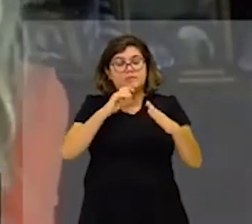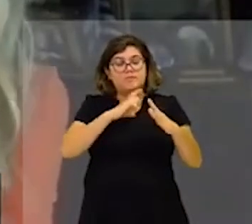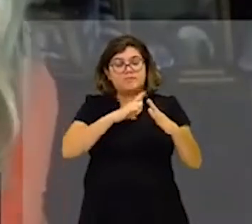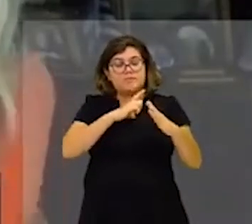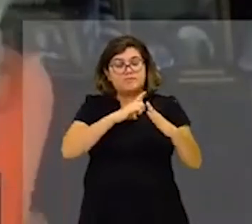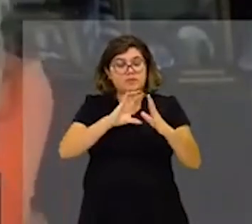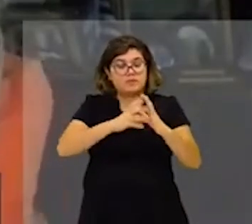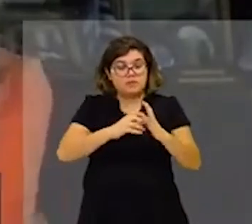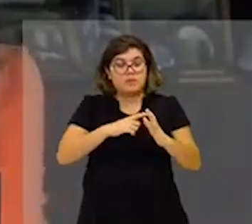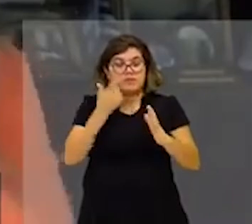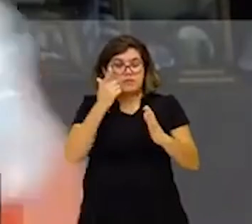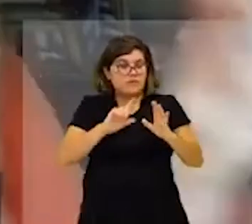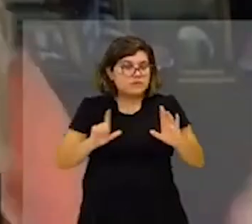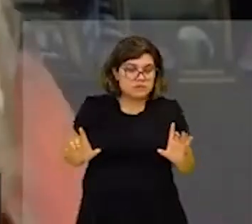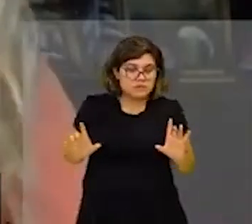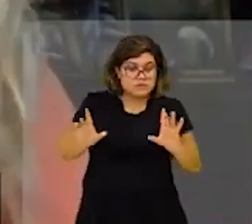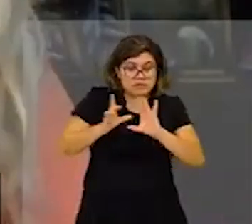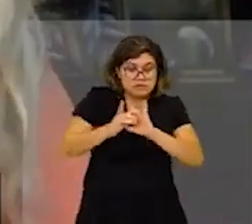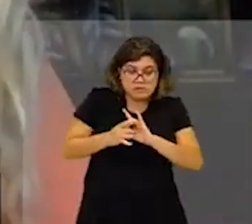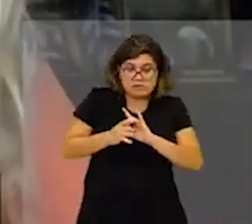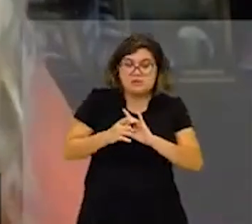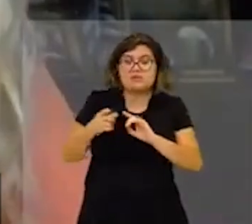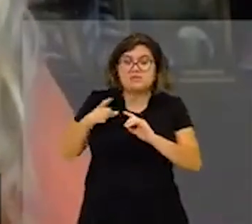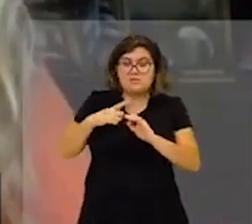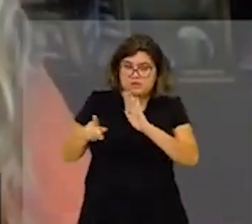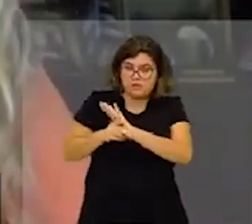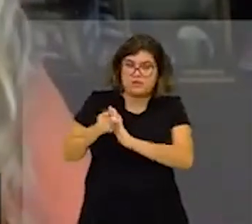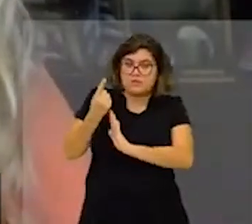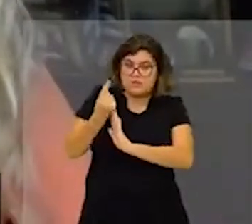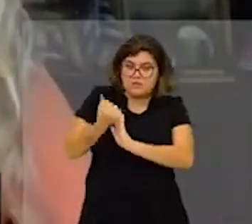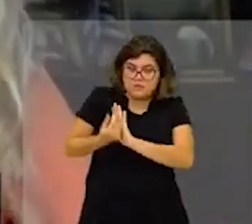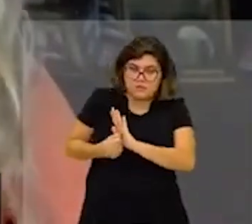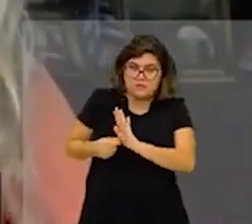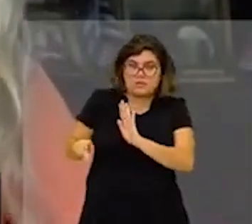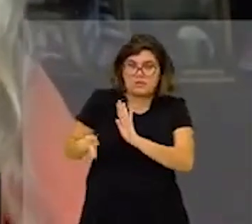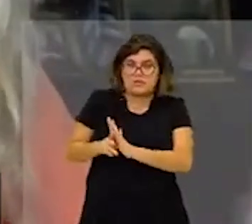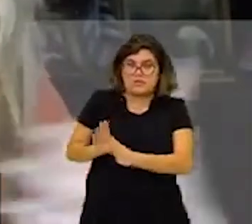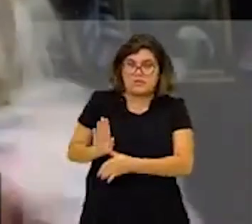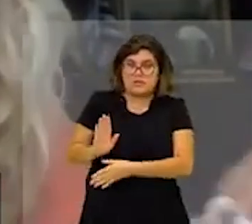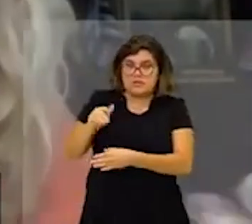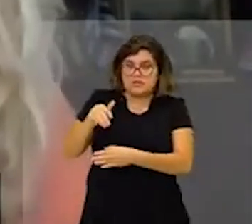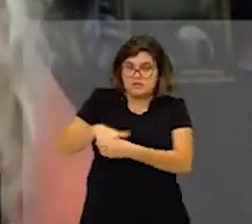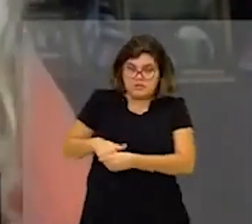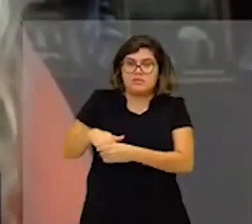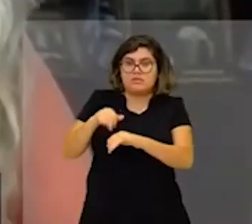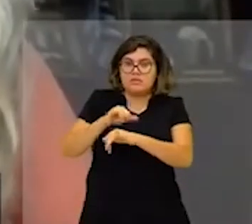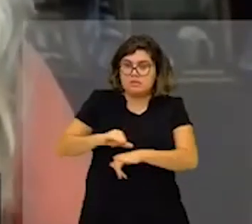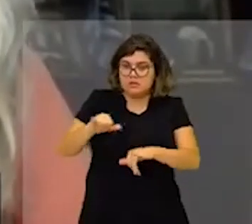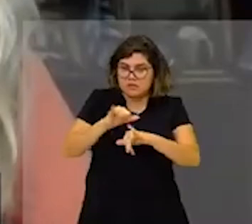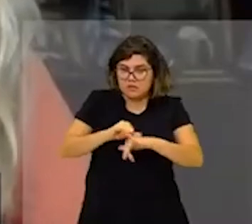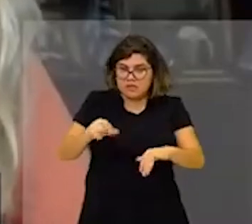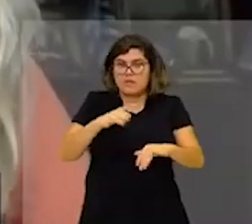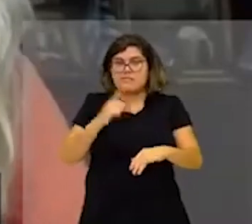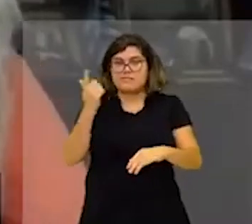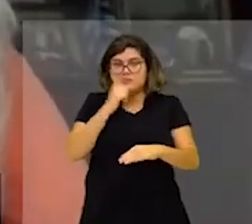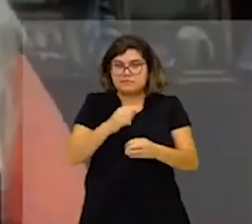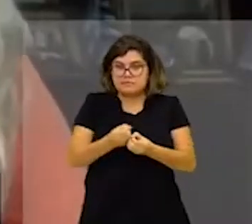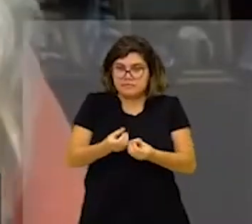conexão direta com financiamento eleitoral das campanhas e aí propiciar uma maior participação